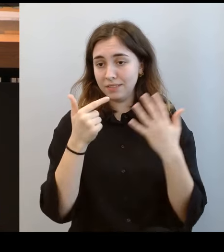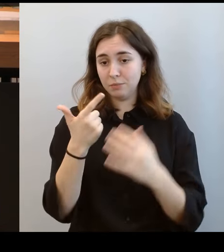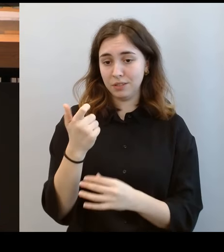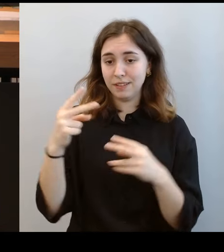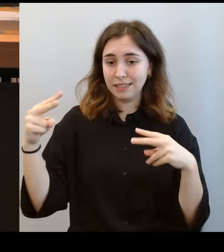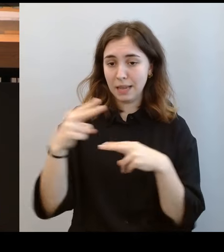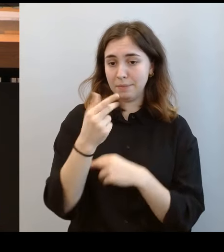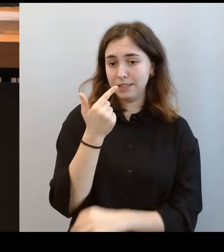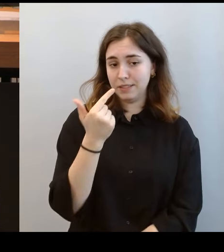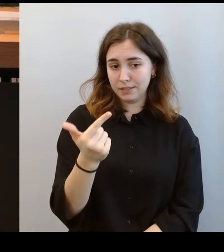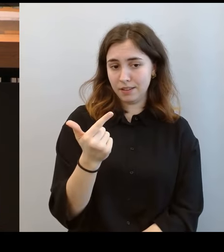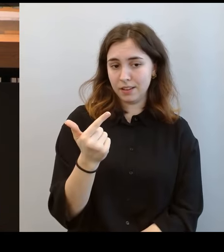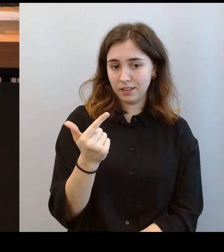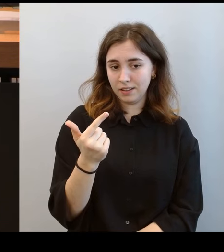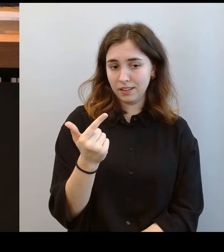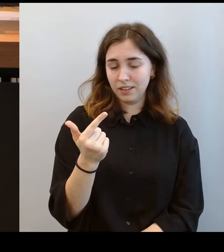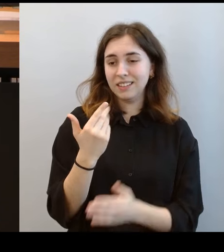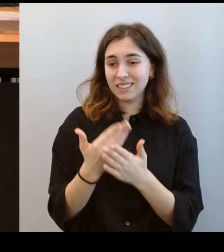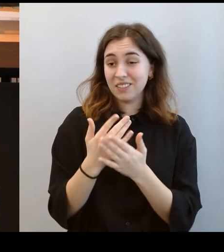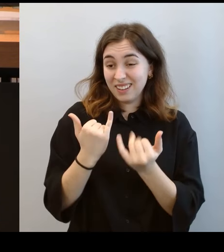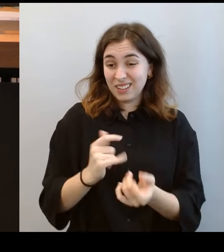Sinn eigentlich gar nicht erforderlich.